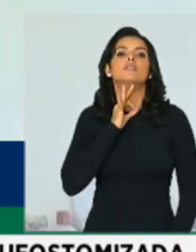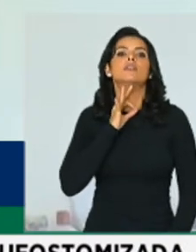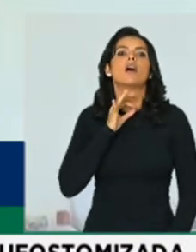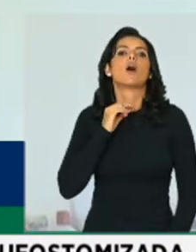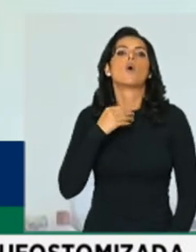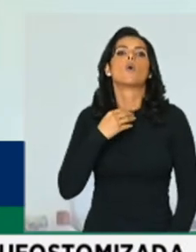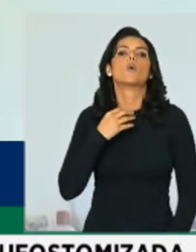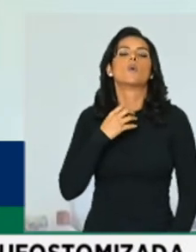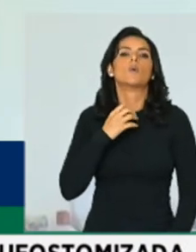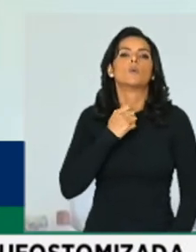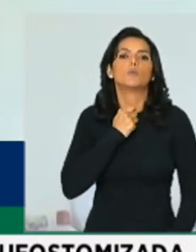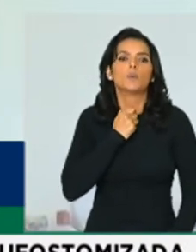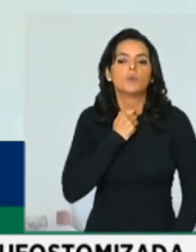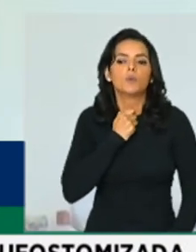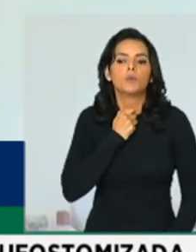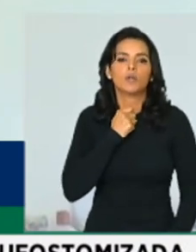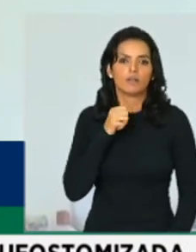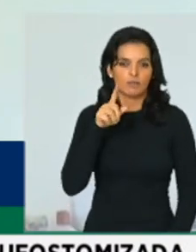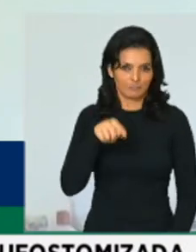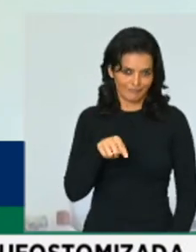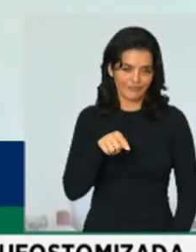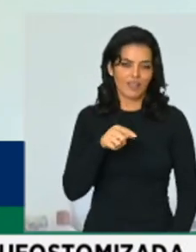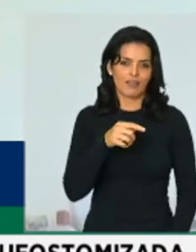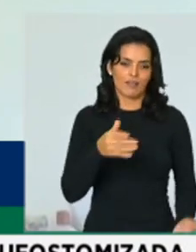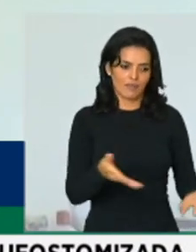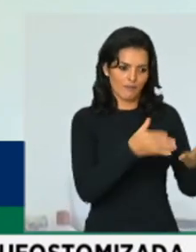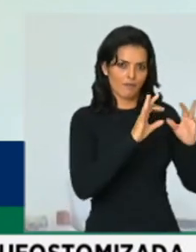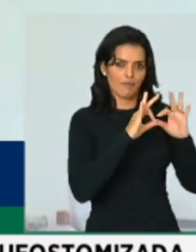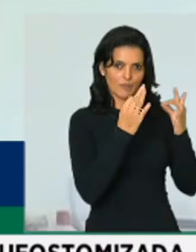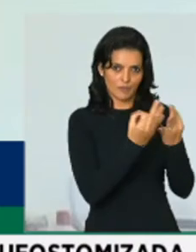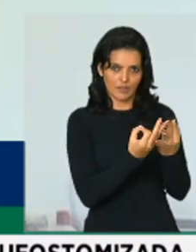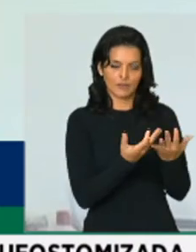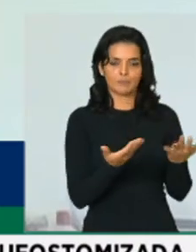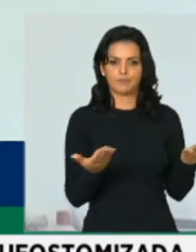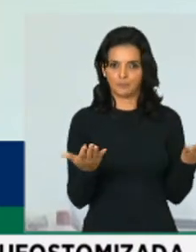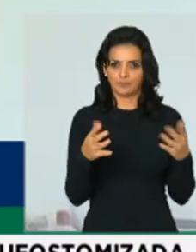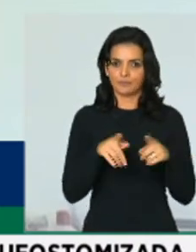REGIÃO QUE PERDEU HOJE SEU VICE-PREFEITO, PREFEITO INDÍ GENA, LIDERANÇA INDÍGENA